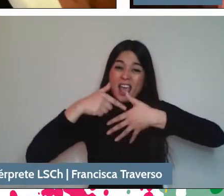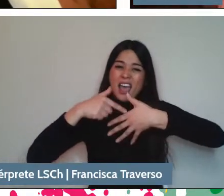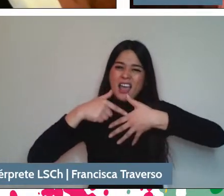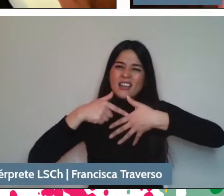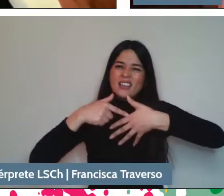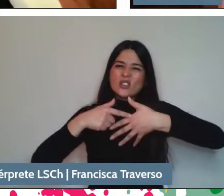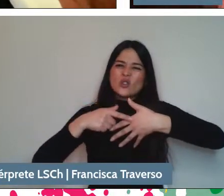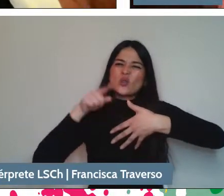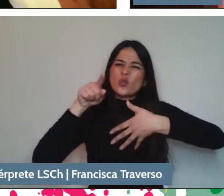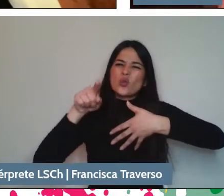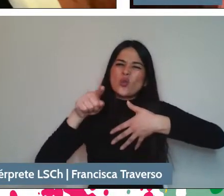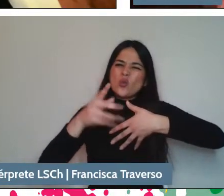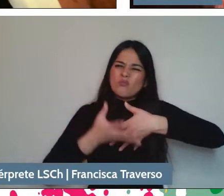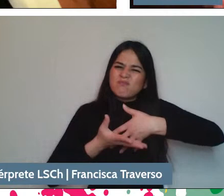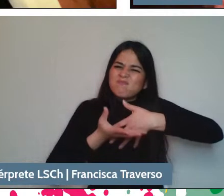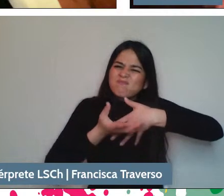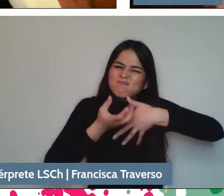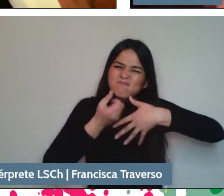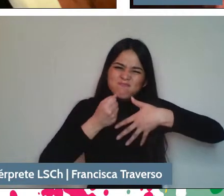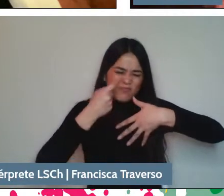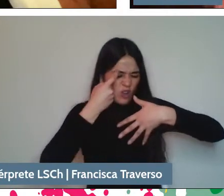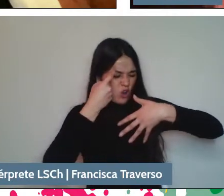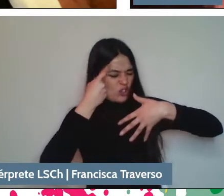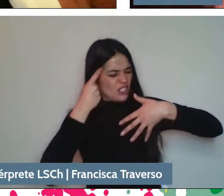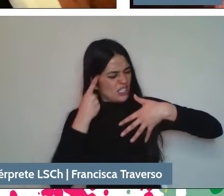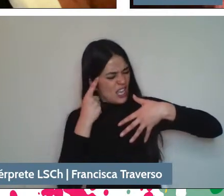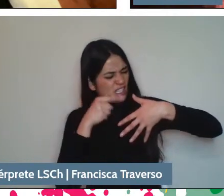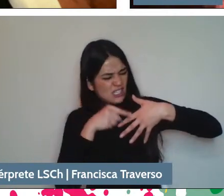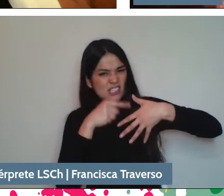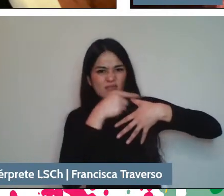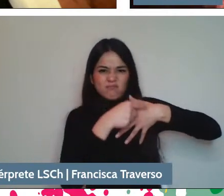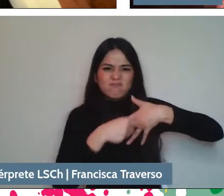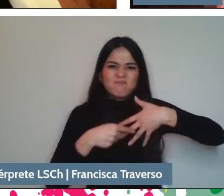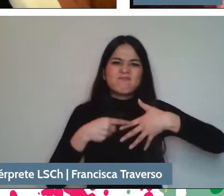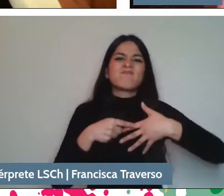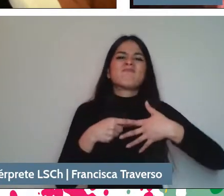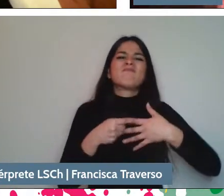tu fuente de conciencia, de experiencia estética, de vivencia también?